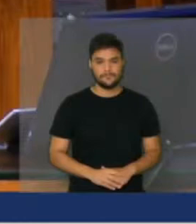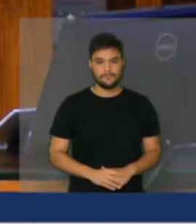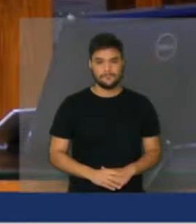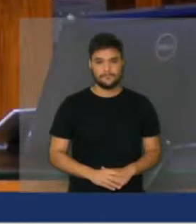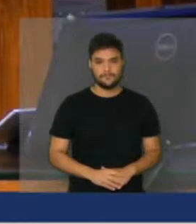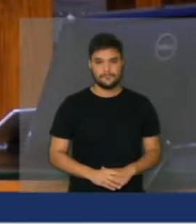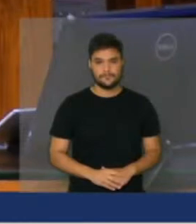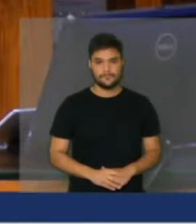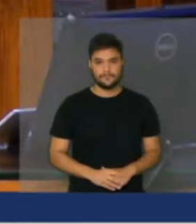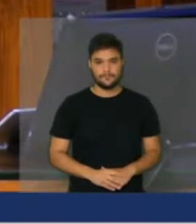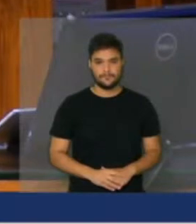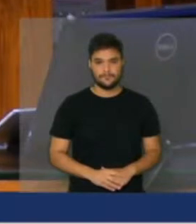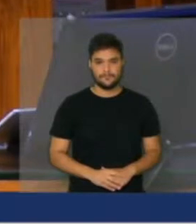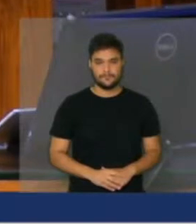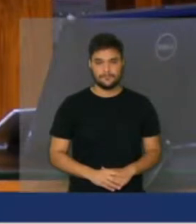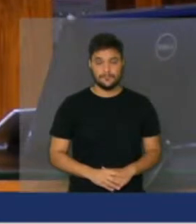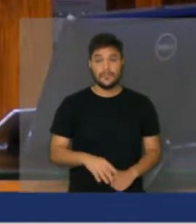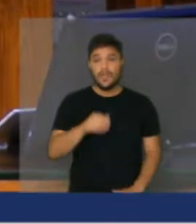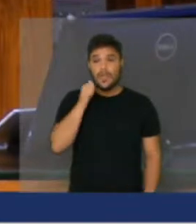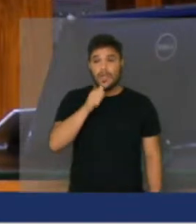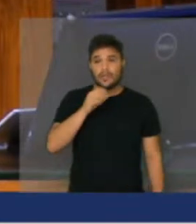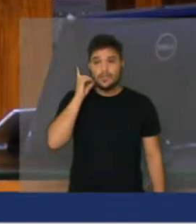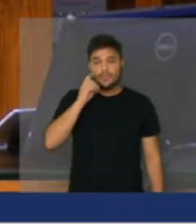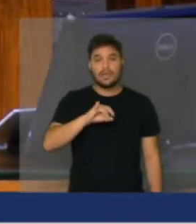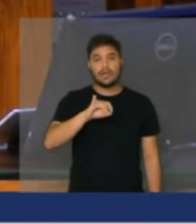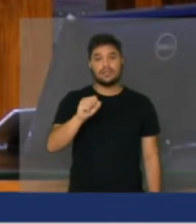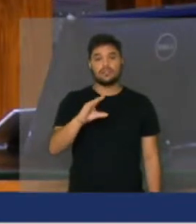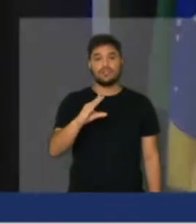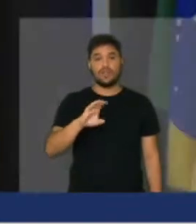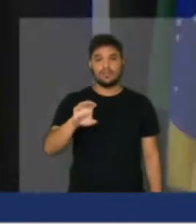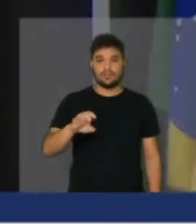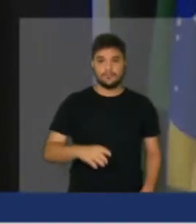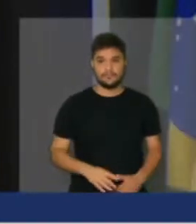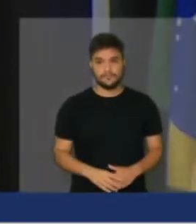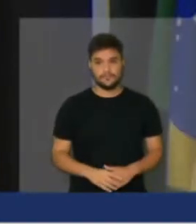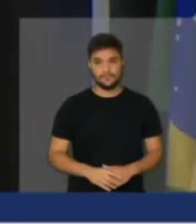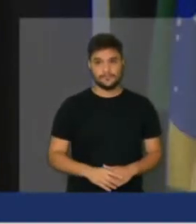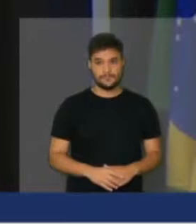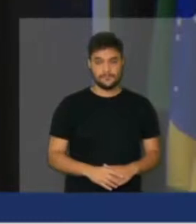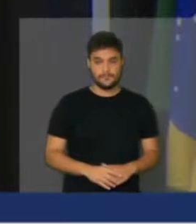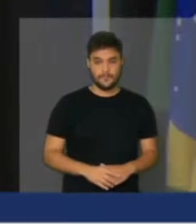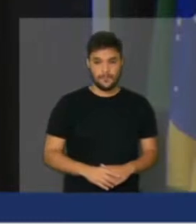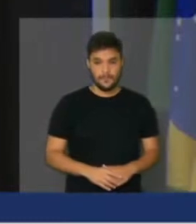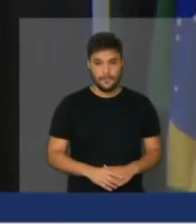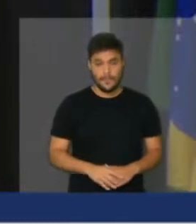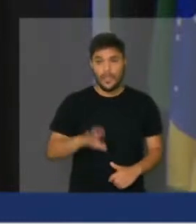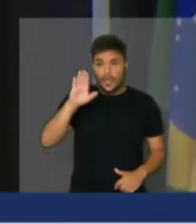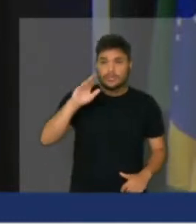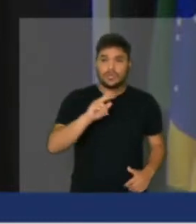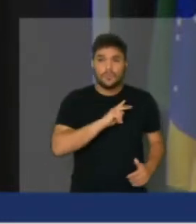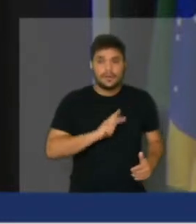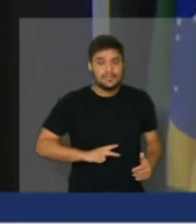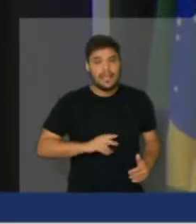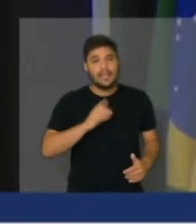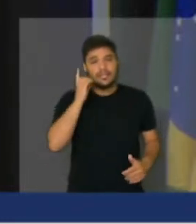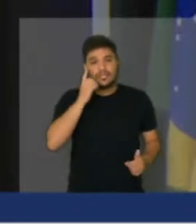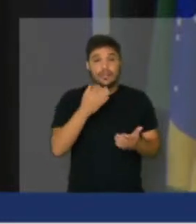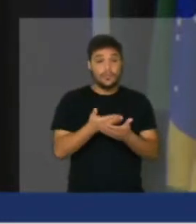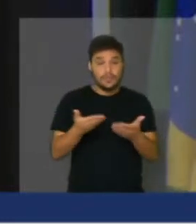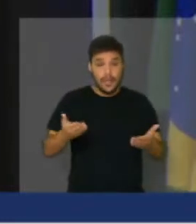DEPUTADA JOICE HASSELMAN. -- [DEPUTADA]: SENHOR PRESIDENTE, SENHORES DEPUTADOS, FAZ POUCO MAIS DE